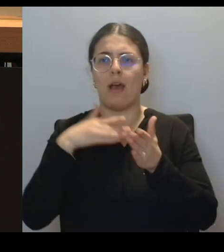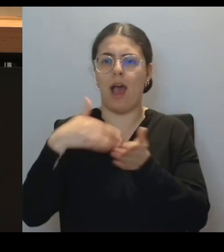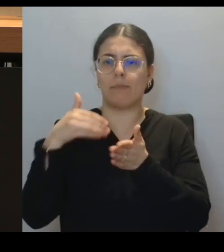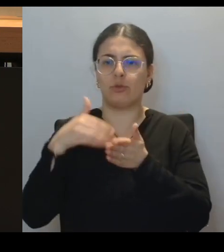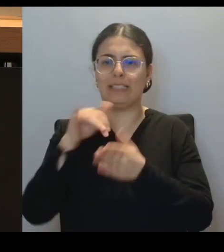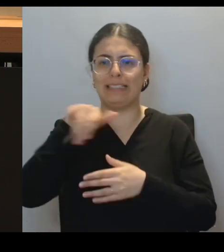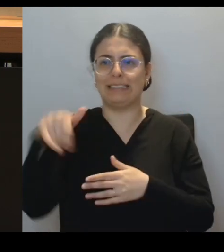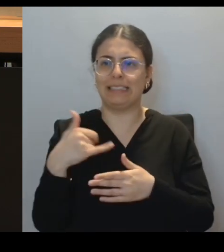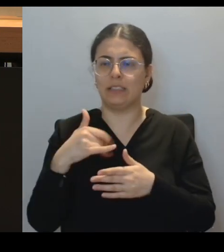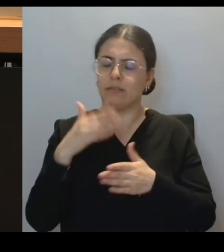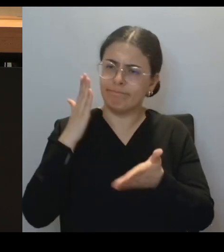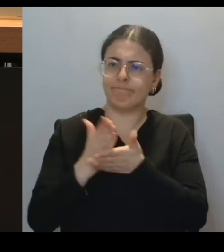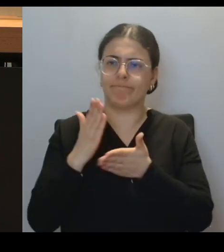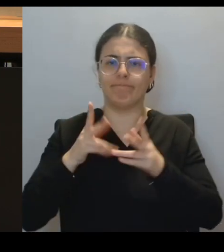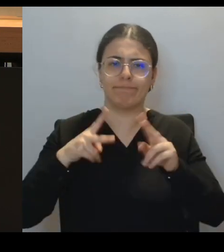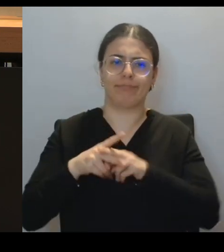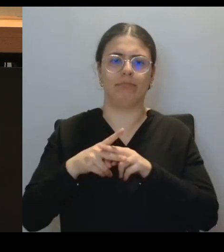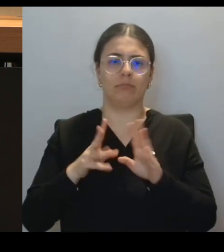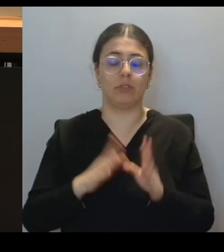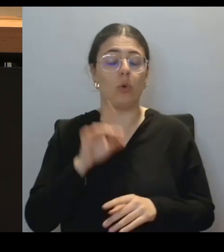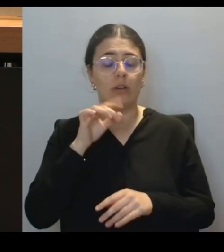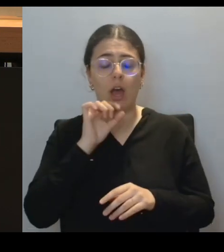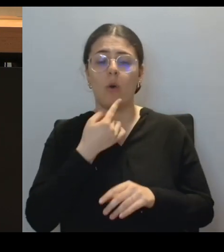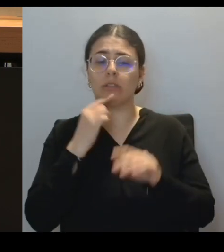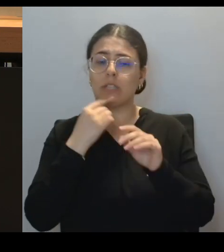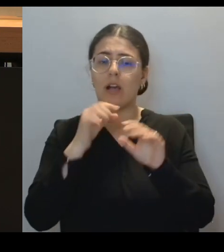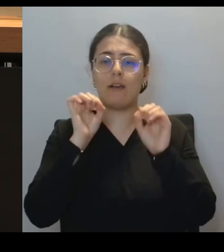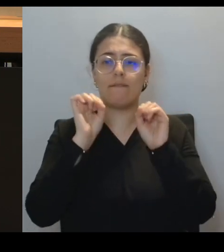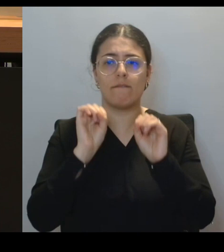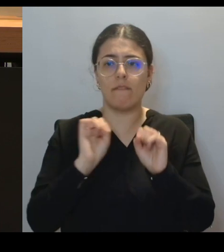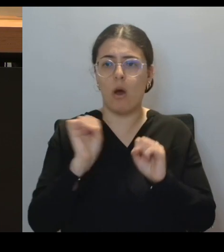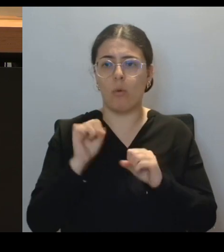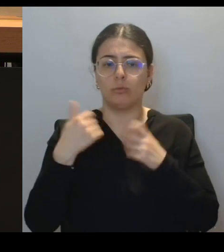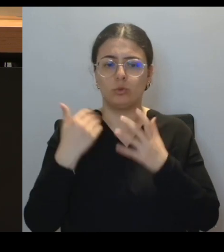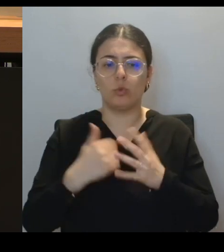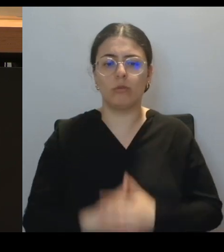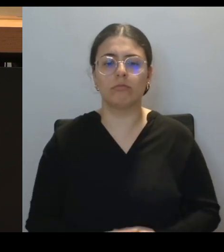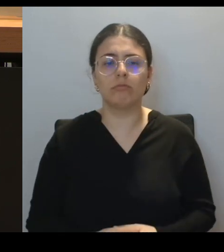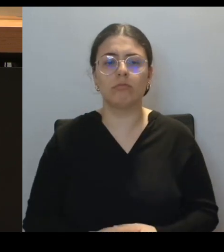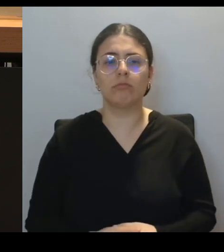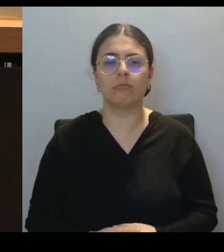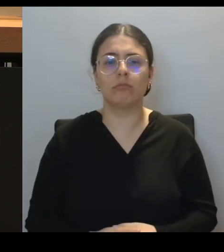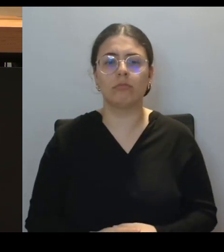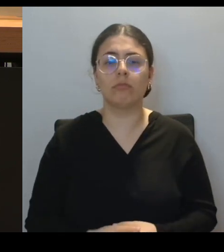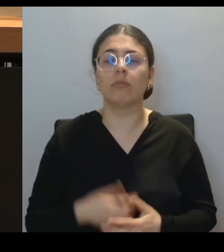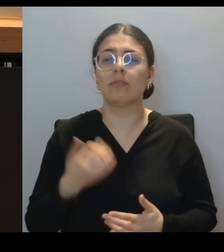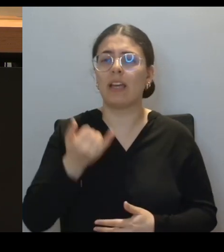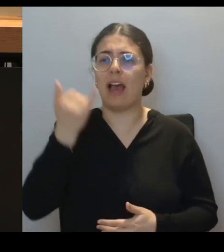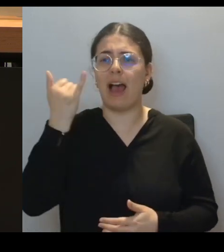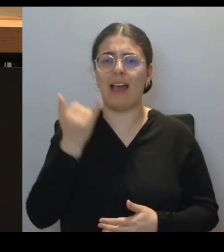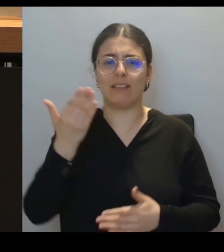Es ist gerade mal ein Jahr her, dass der Deutsche Bundestag einstimmig beschloss, den Genozid, den Völkermord durch den sogenannten